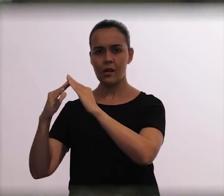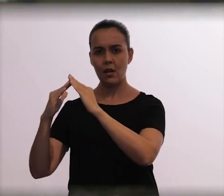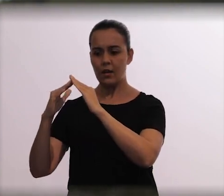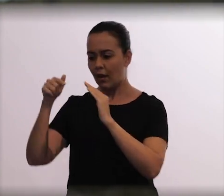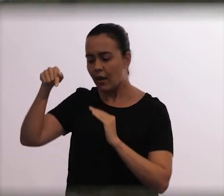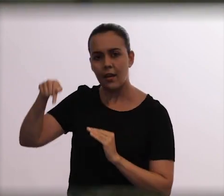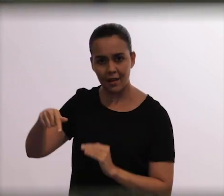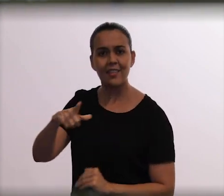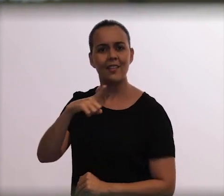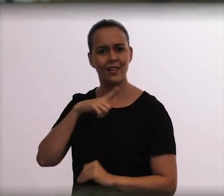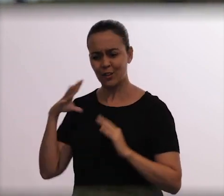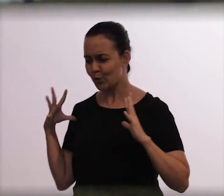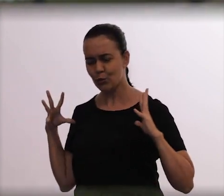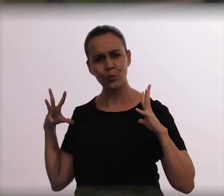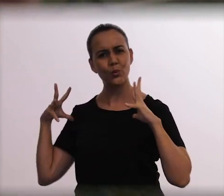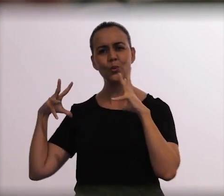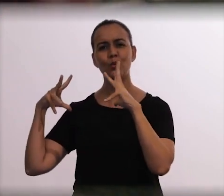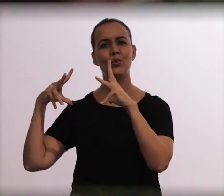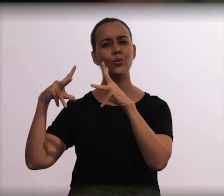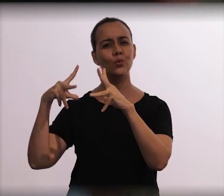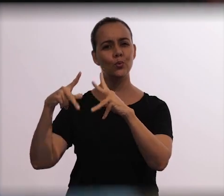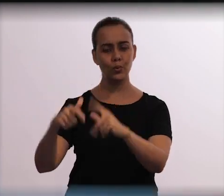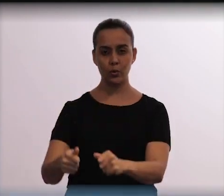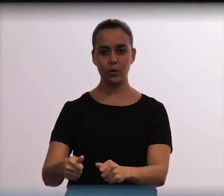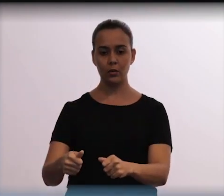a partir de outro lugar e aí é mudar o nosso repertório, então.